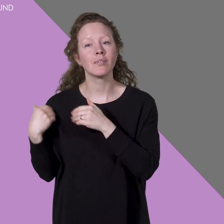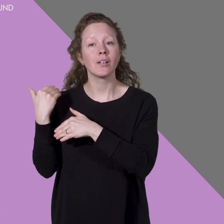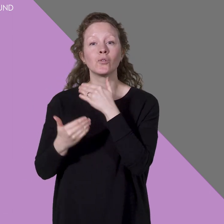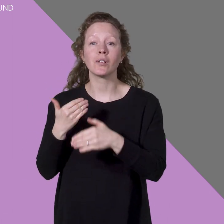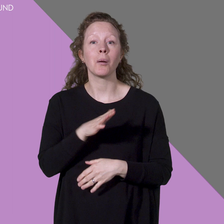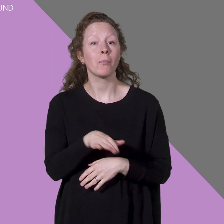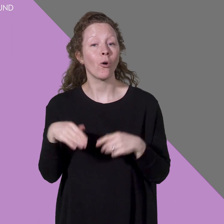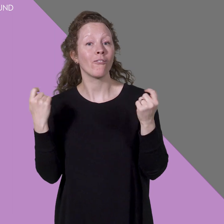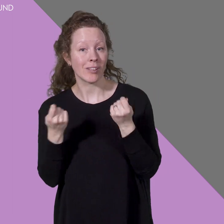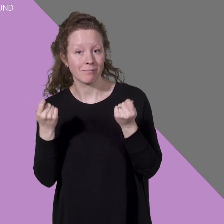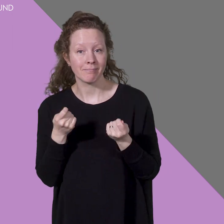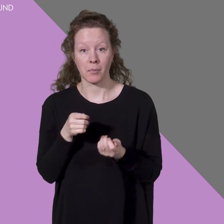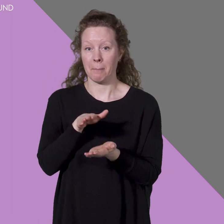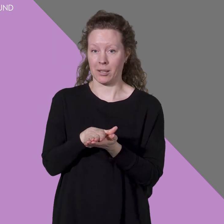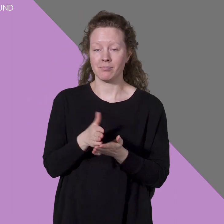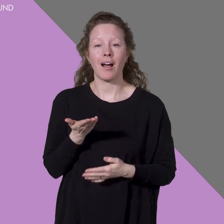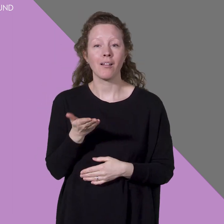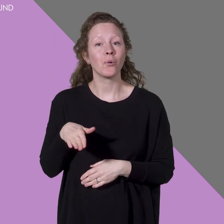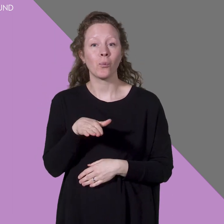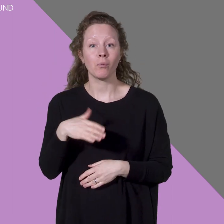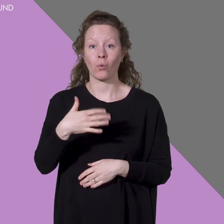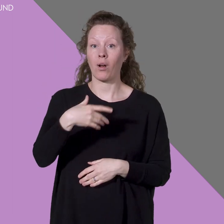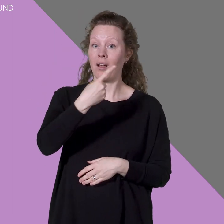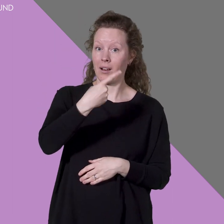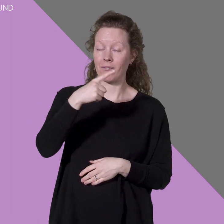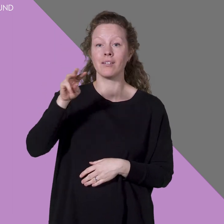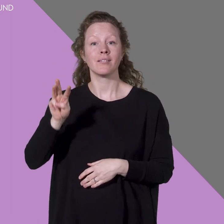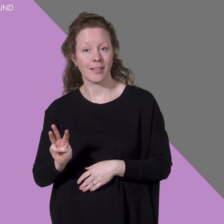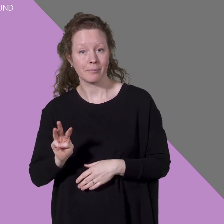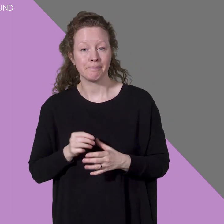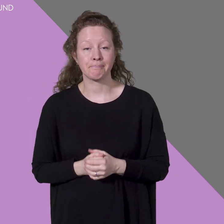den traditionella barnfesten på Annegården igen lördagen den 18 mars, klockan 11–15.